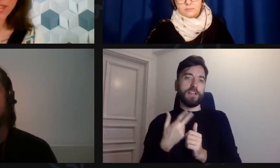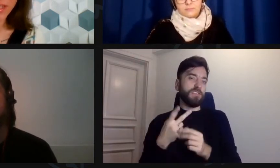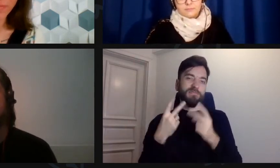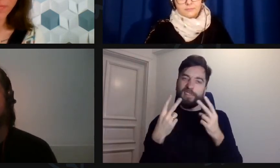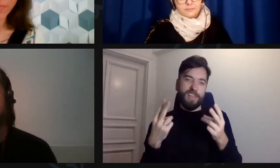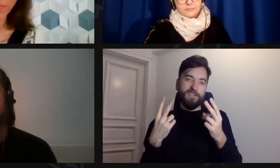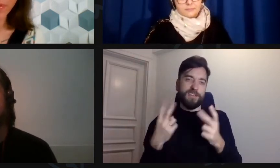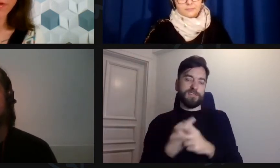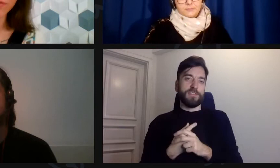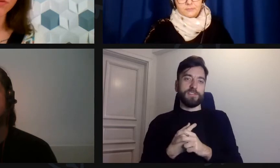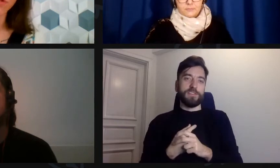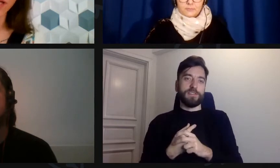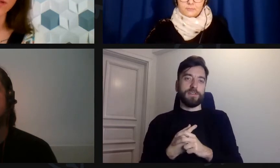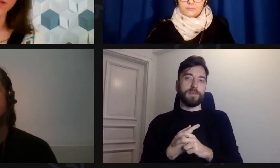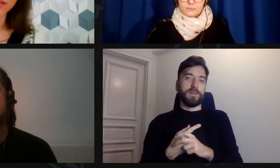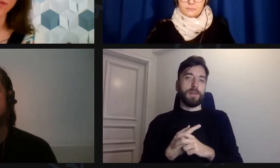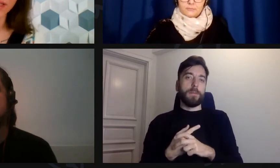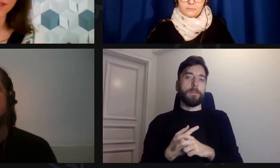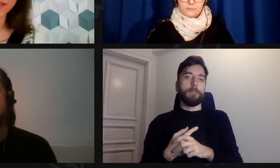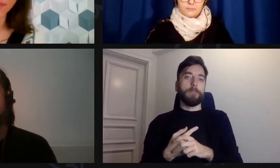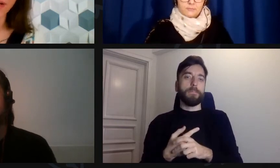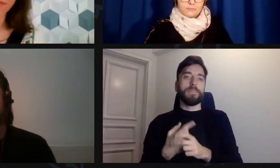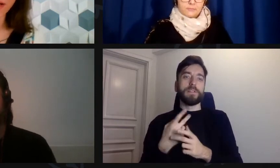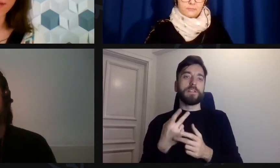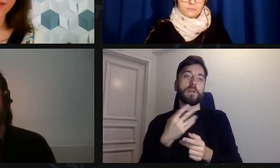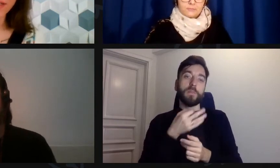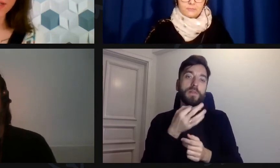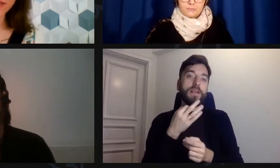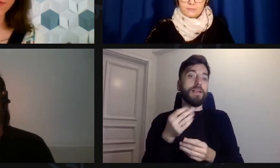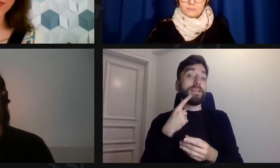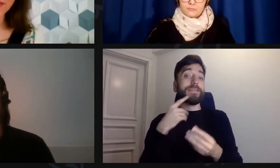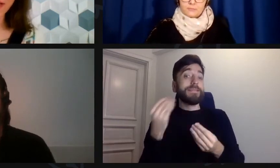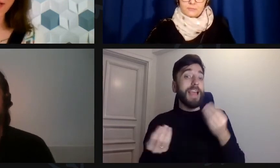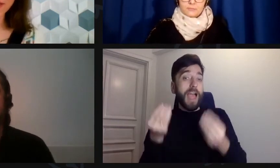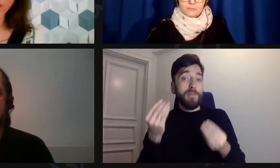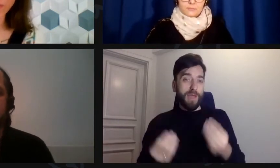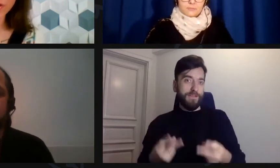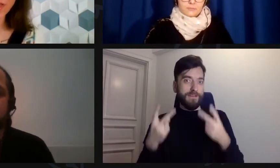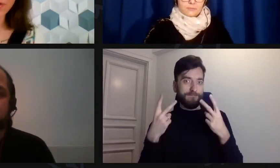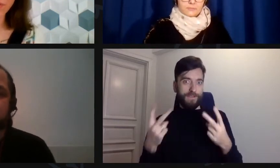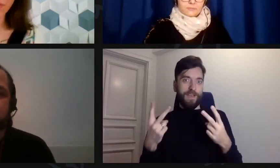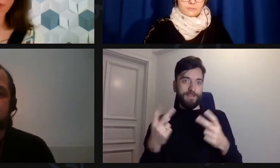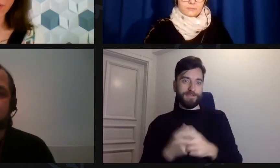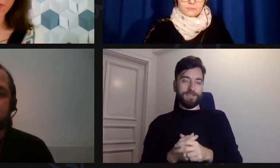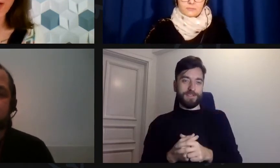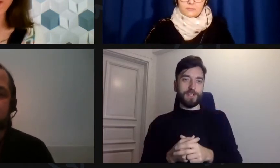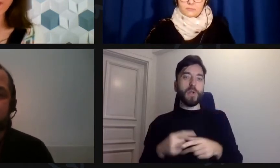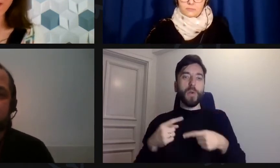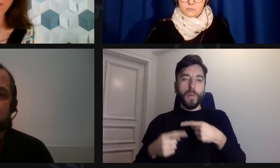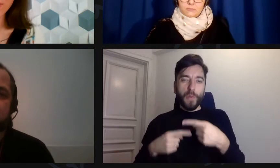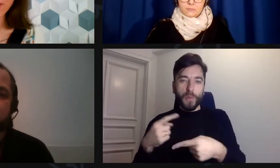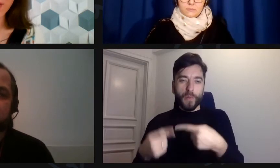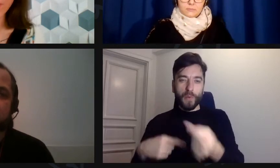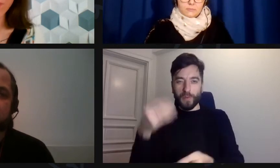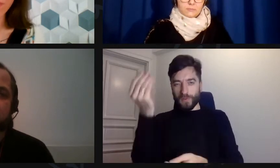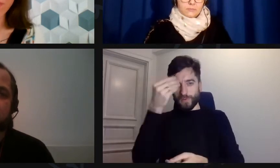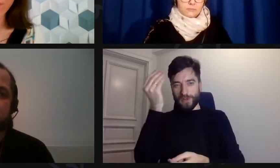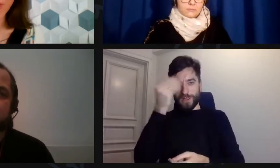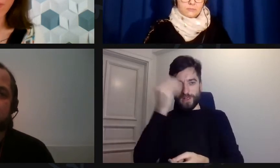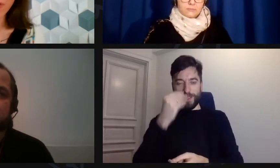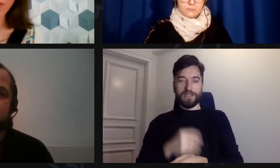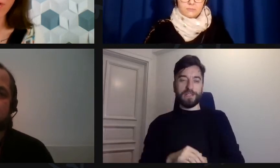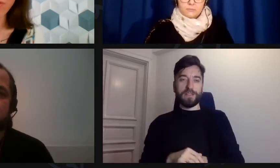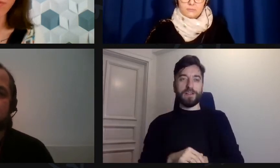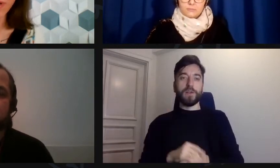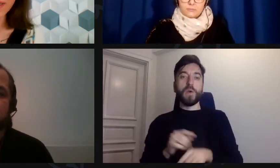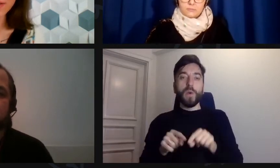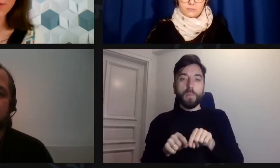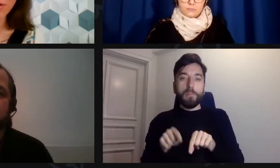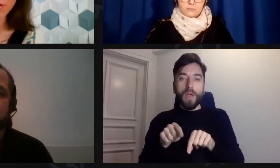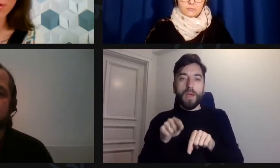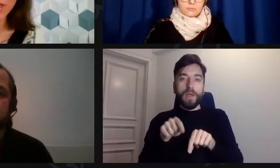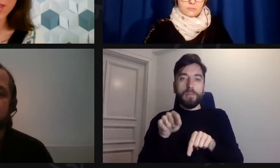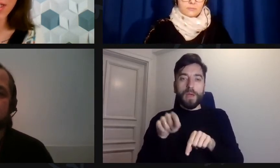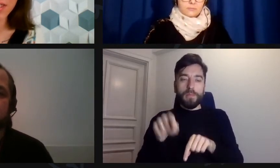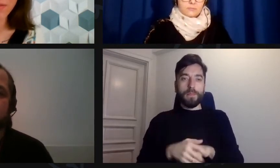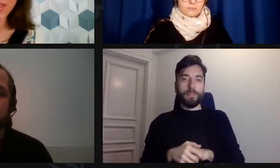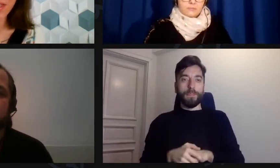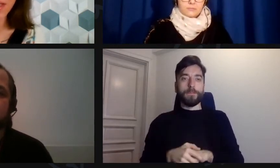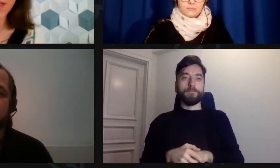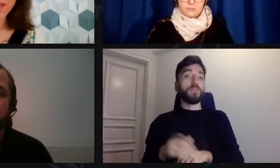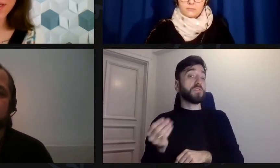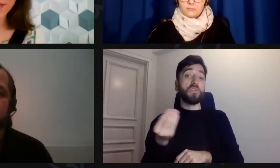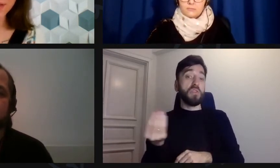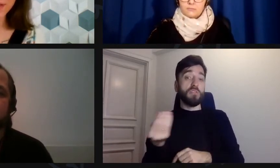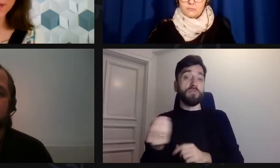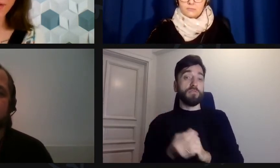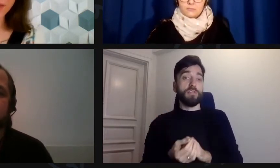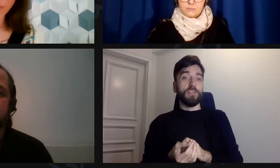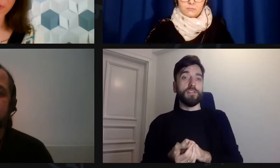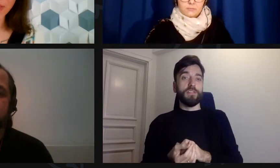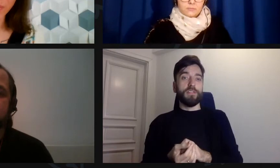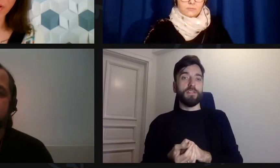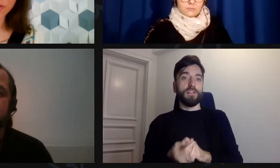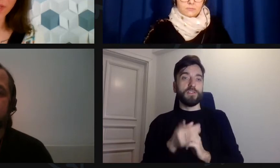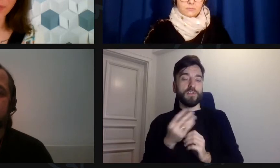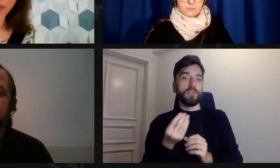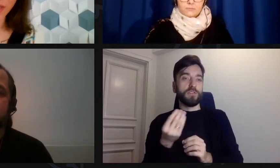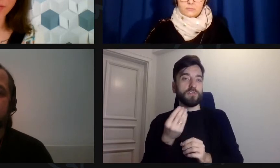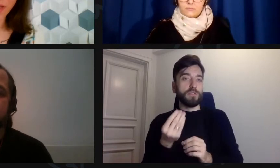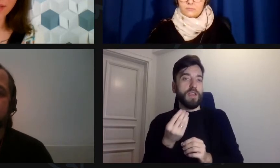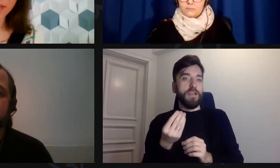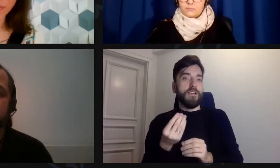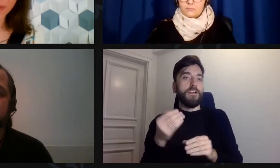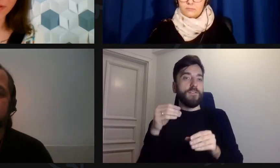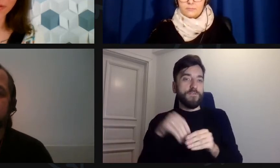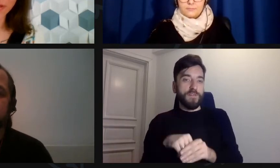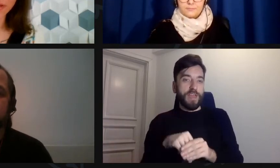Tutaj pojawiło się też to jak istotna jest zabawa, kwestia tego procesu uczenia się, systemu małych kroków, co jest ważne pod kątem edukacji pedagogicznej?